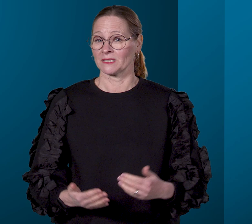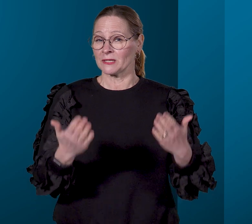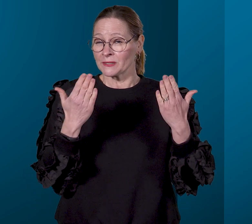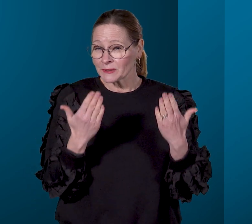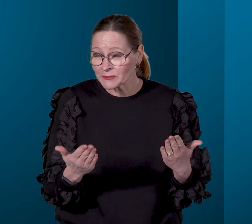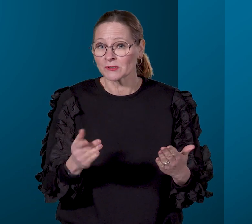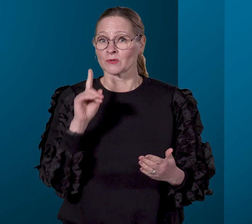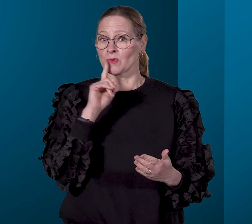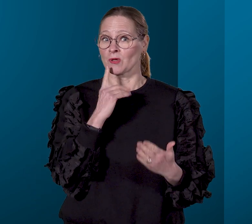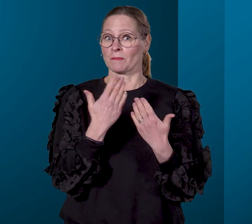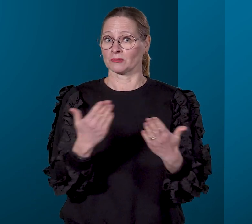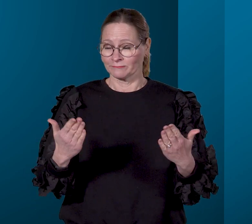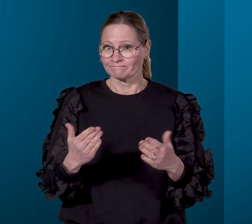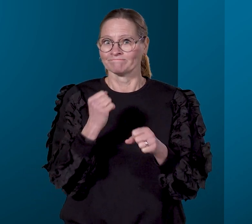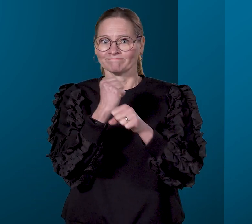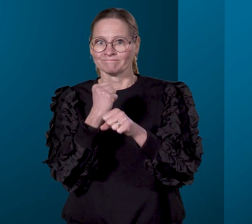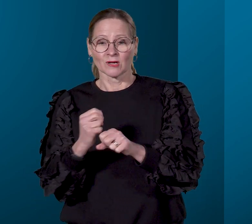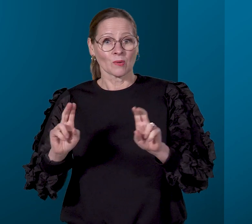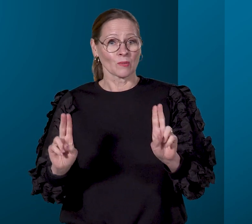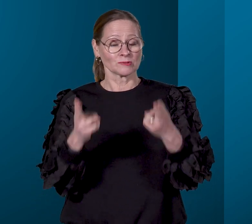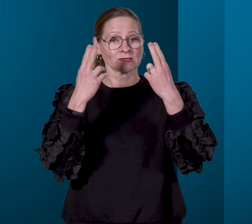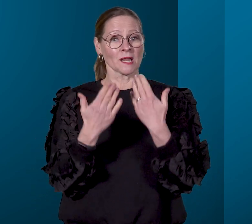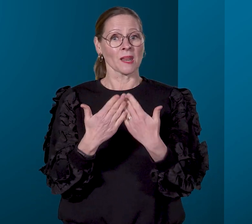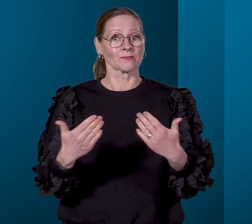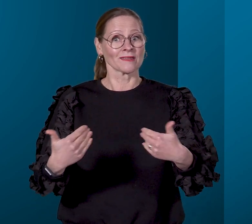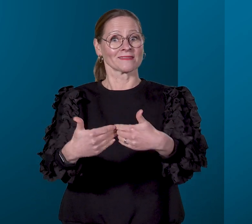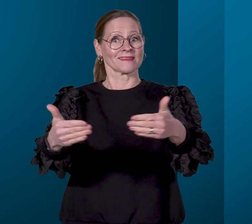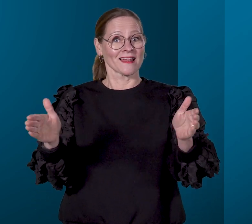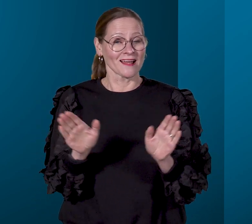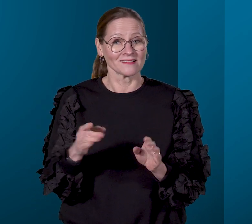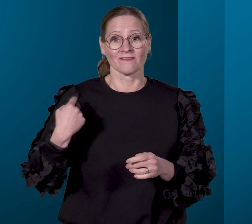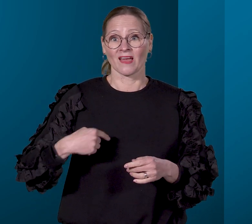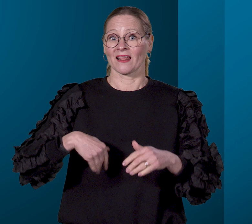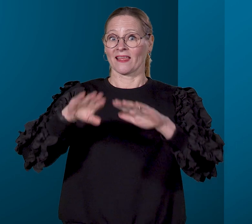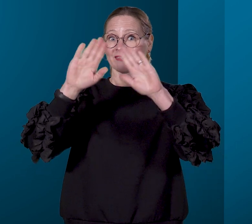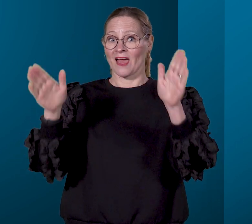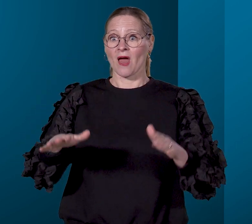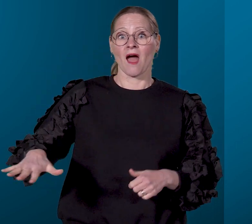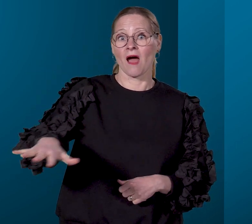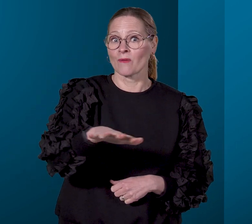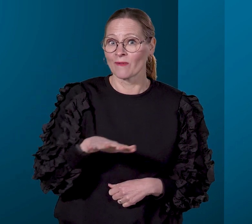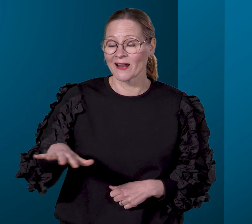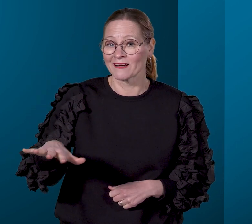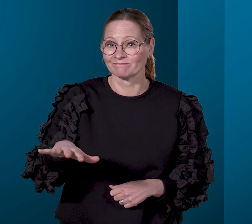Parhaillaan Kuurojen museolle ollaan rakentamassa uutta näyttelytilaa - Valkean talon aulaan.